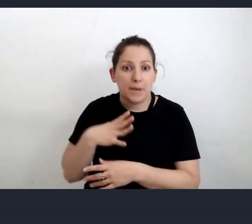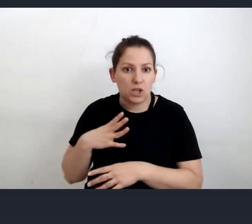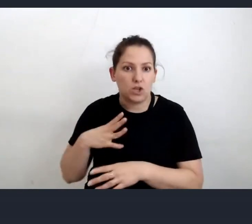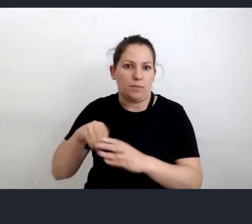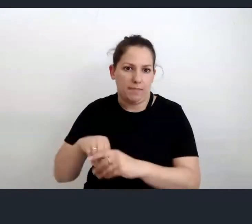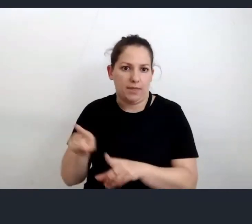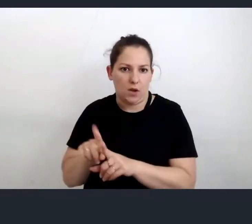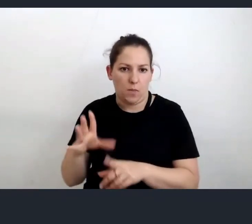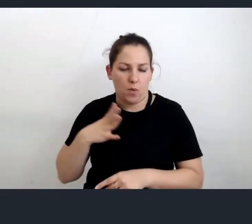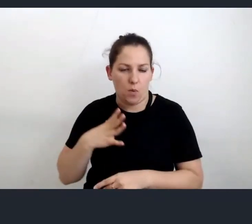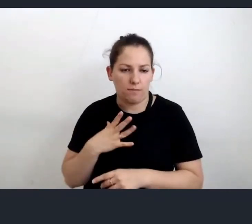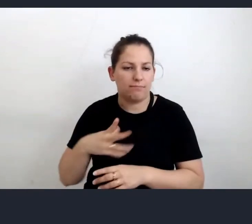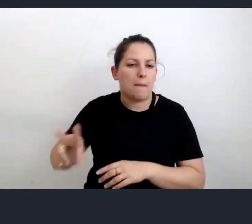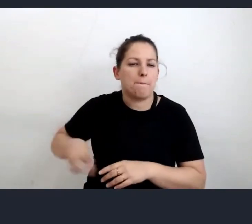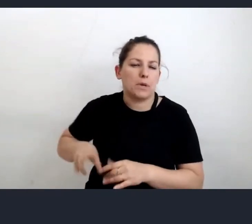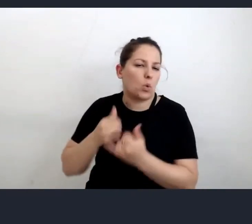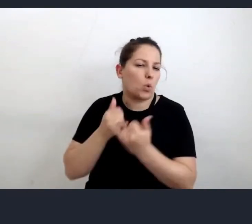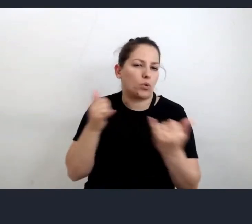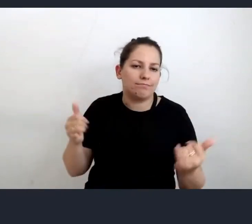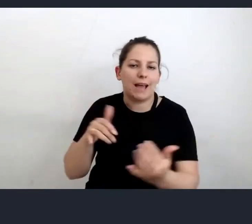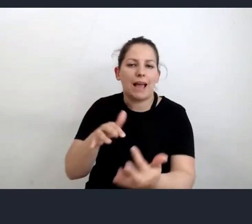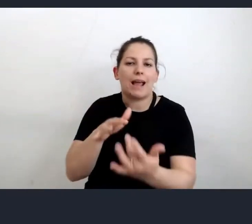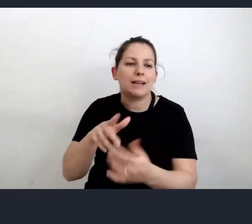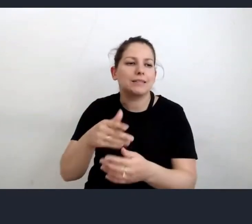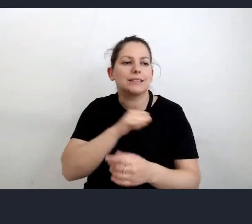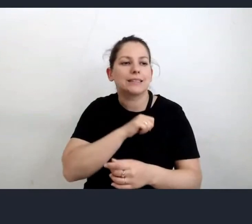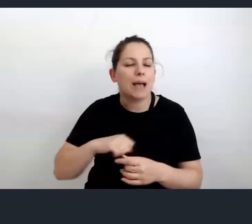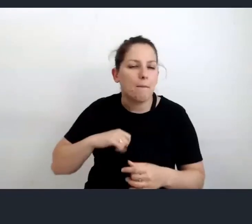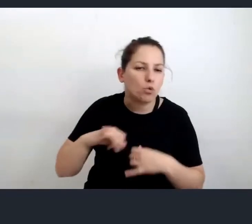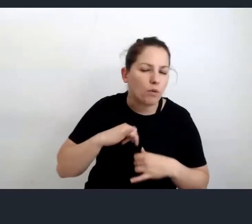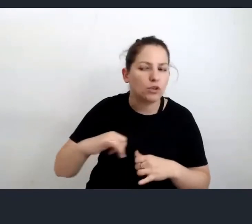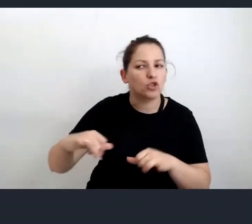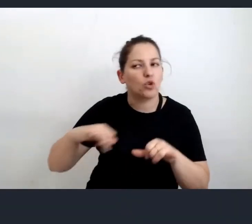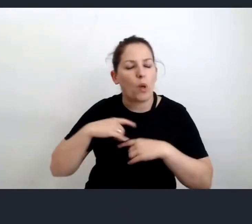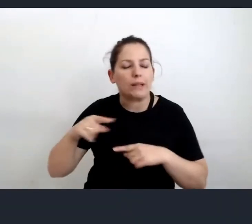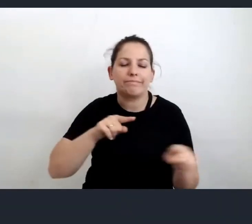różne są relacje między polskim samorządem a rządem, ale akurat z tym resortem